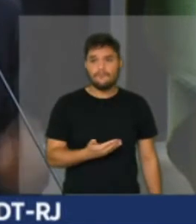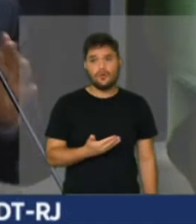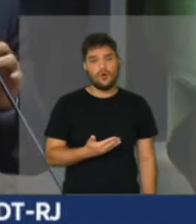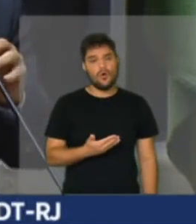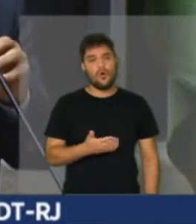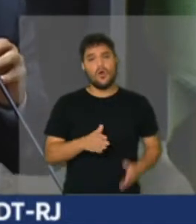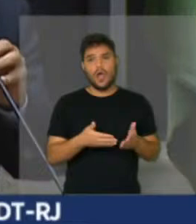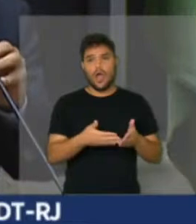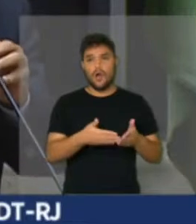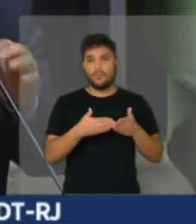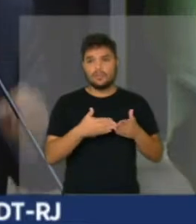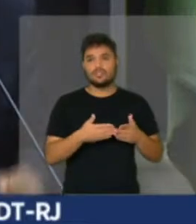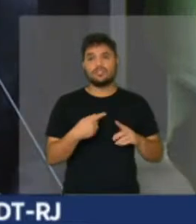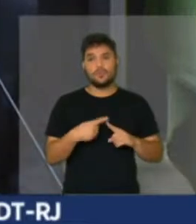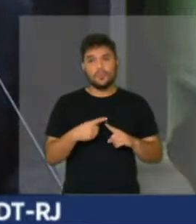OPOSIÇÃO E EU PELO MENOS ME ESFORÇO PARA COMPREENDER O